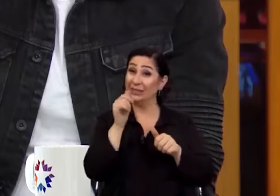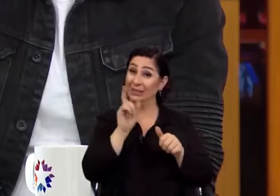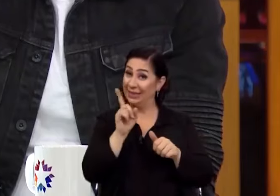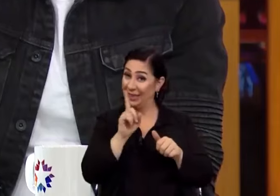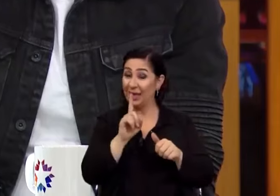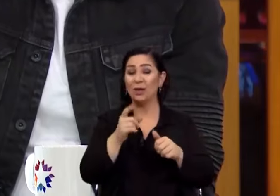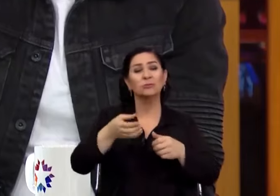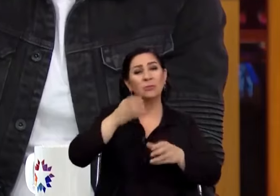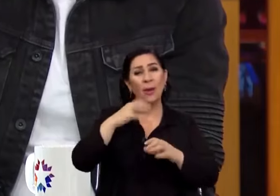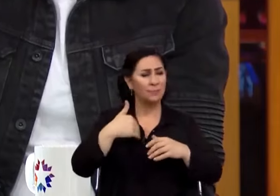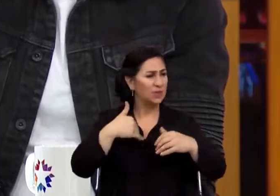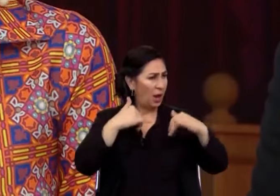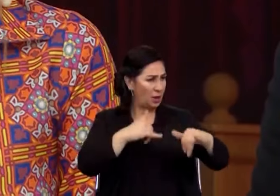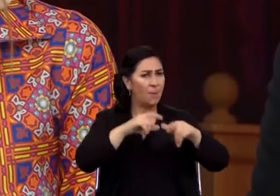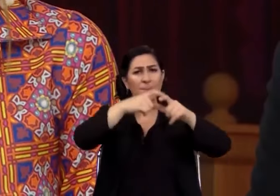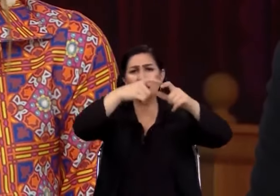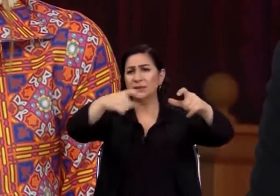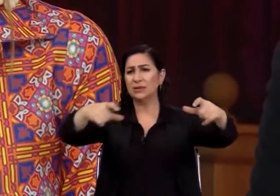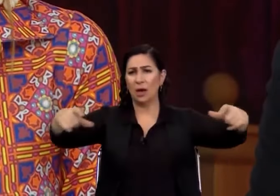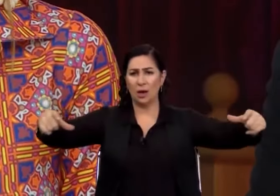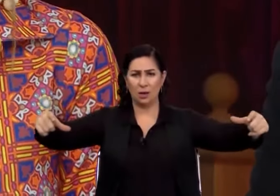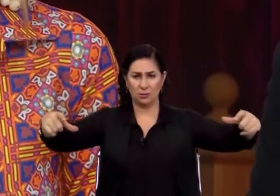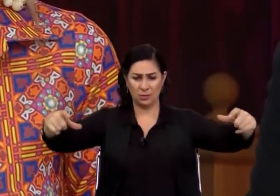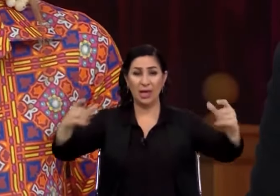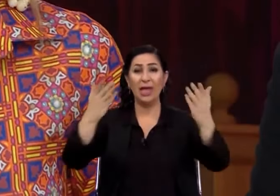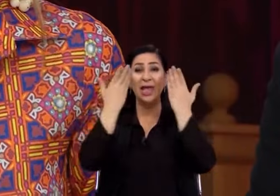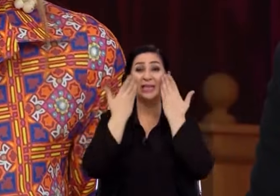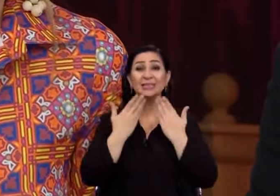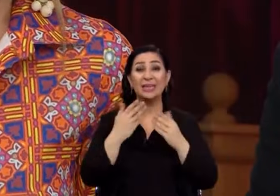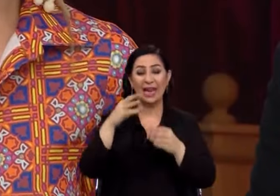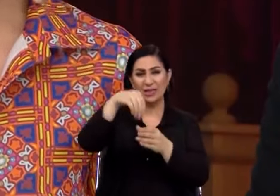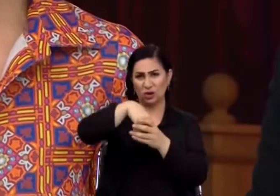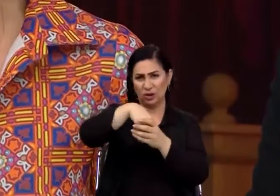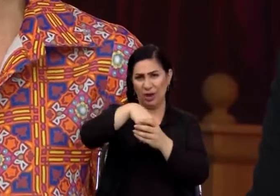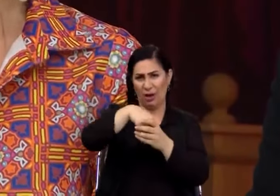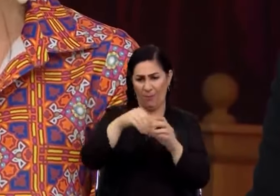biz de bir masada oturuyoruz ve izleyicilerin arasında herkesin Biraz